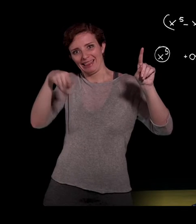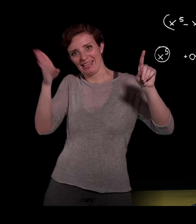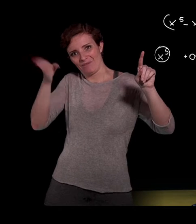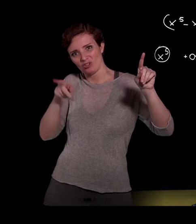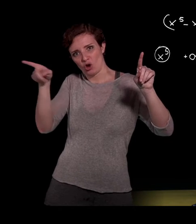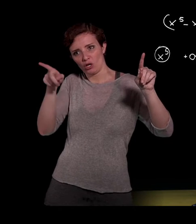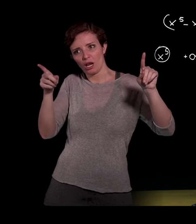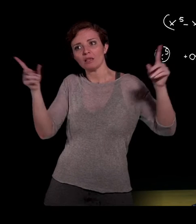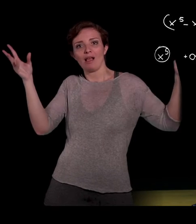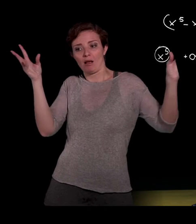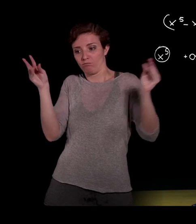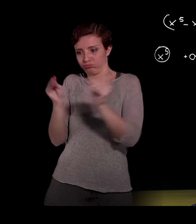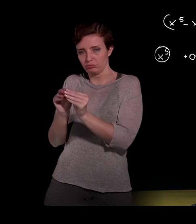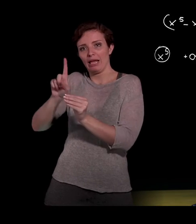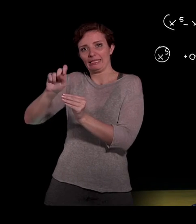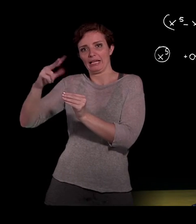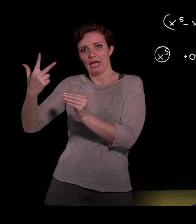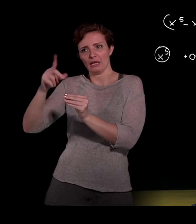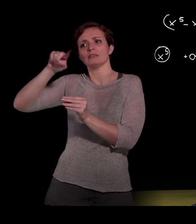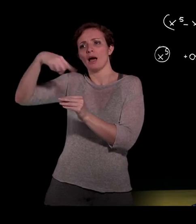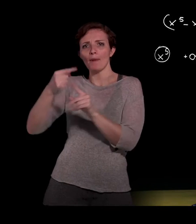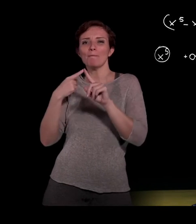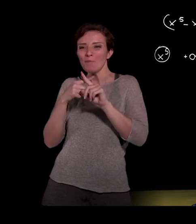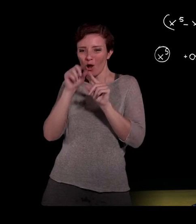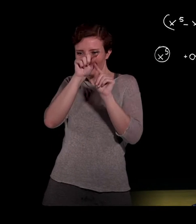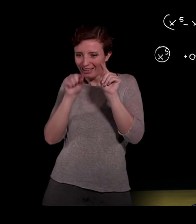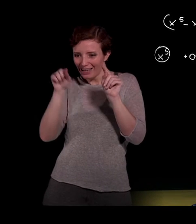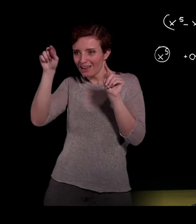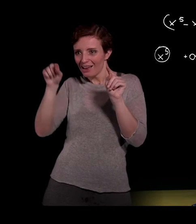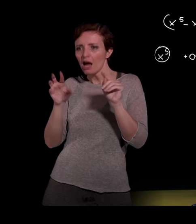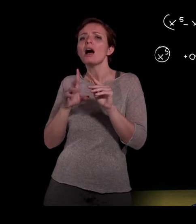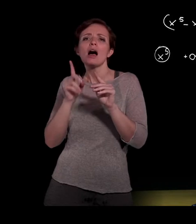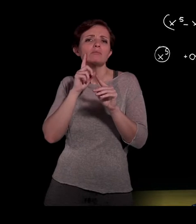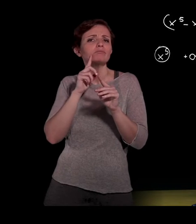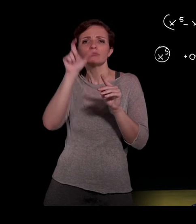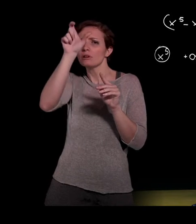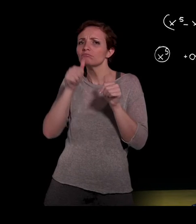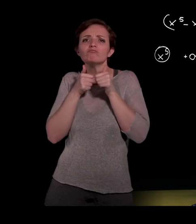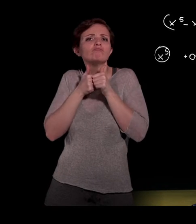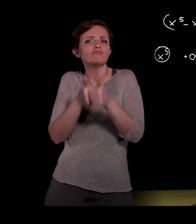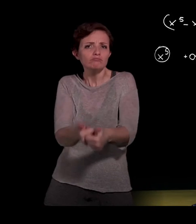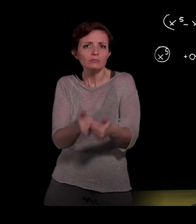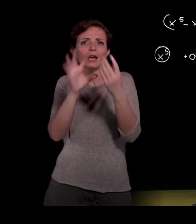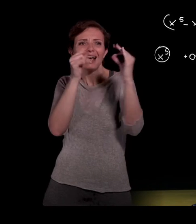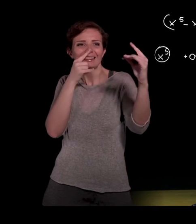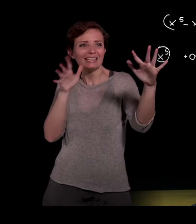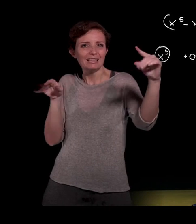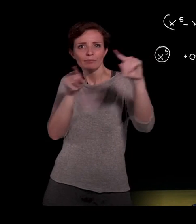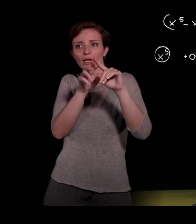In questo caso, otteniamo x³. Poi si effettuano le moltiplicazioni e si mettono in corrispondenza della colonna relativa al monomio simile.